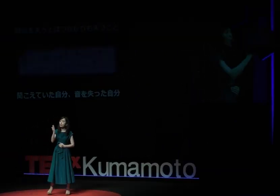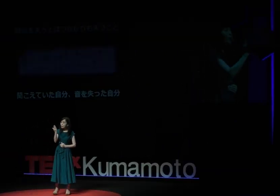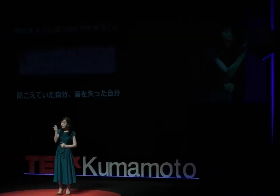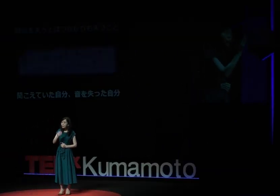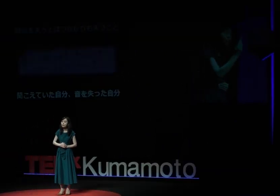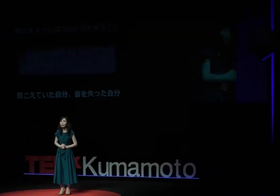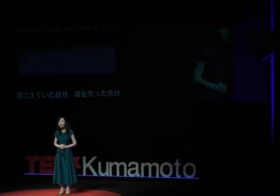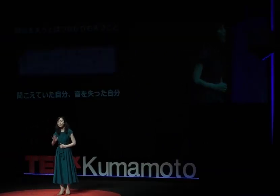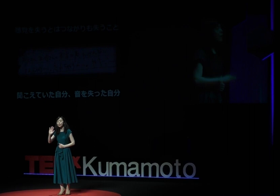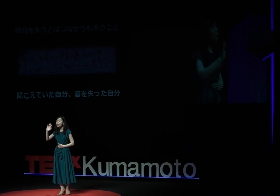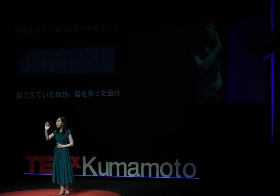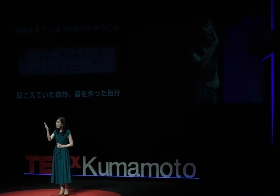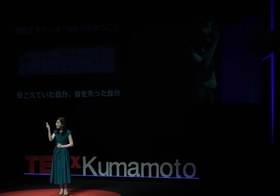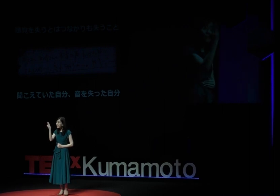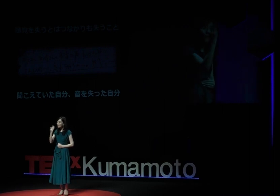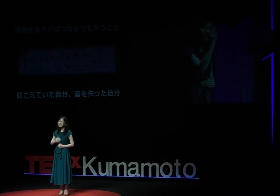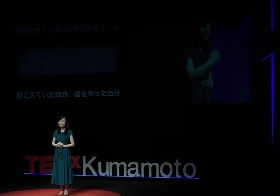Pero aun así